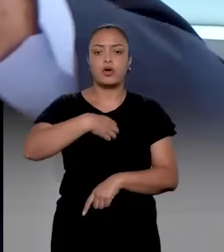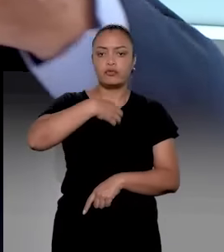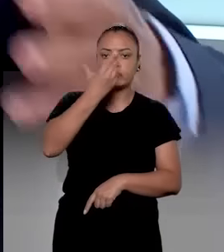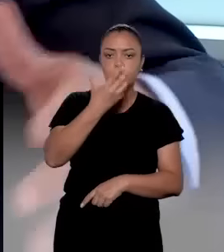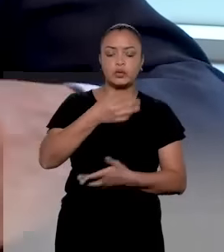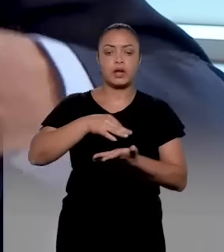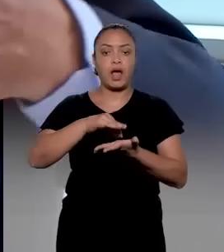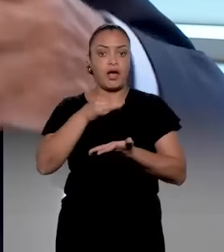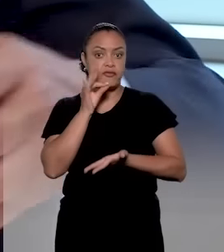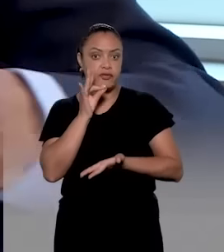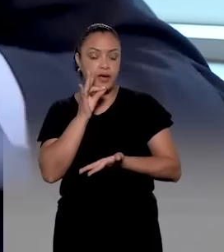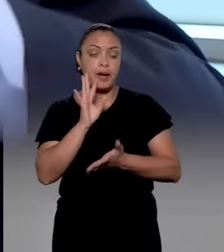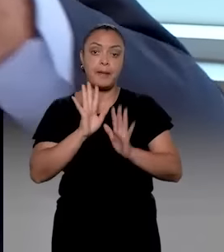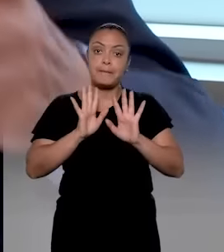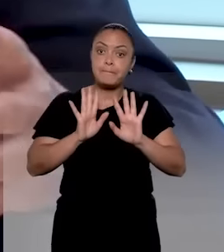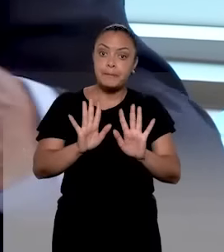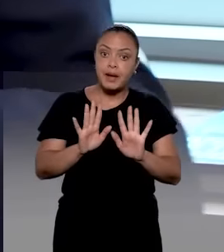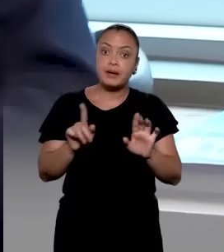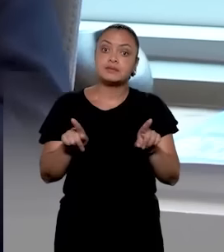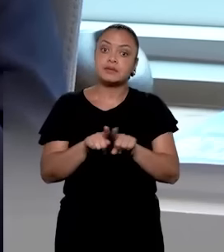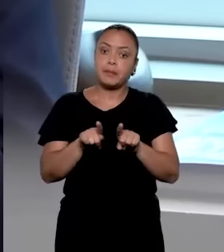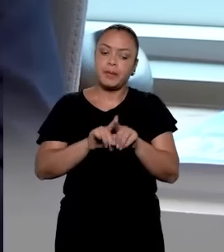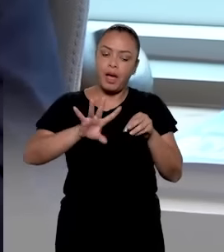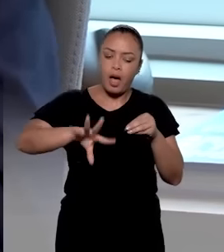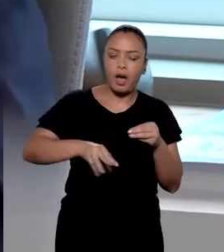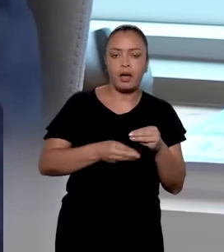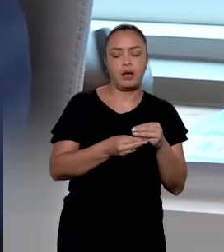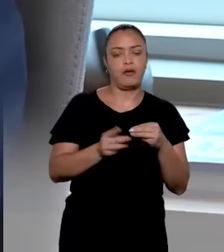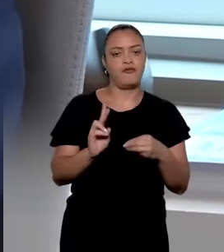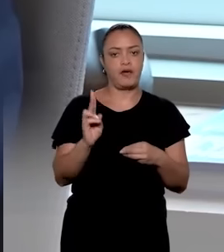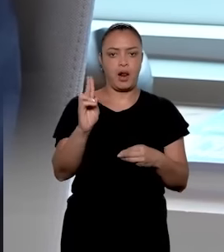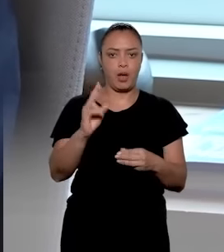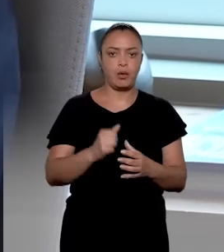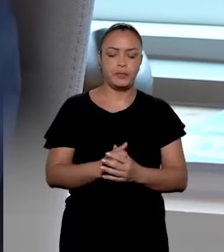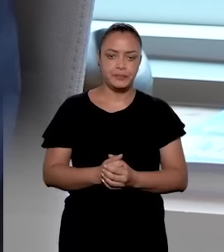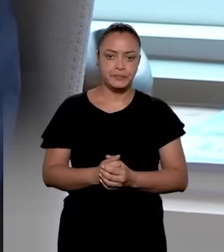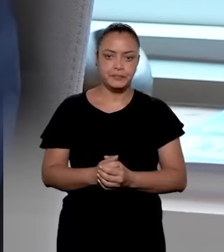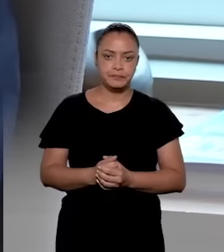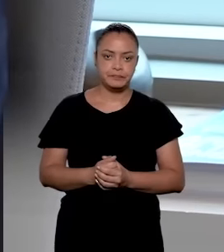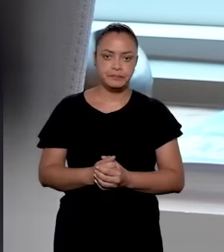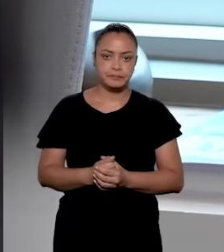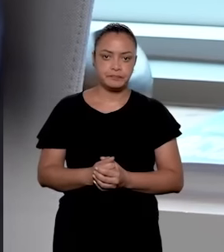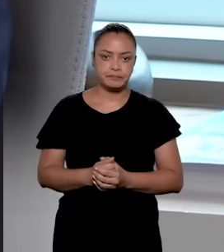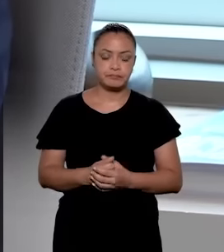fruta in natura, o café em grão, mas seria bom se pudesse também agregar valor a isso.